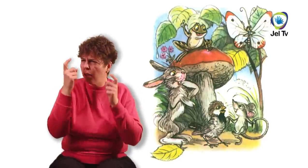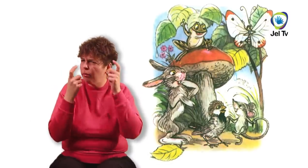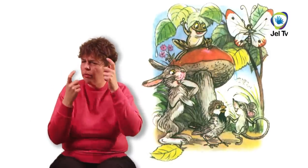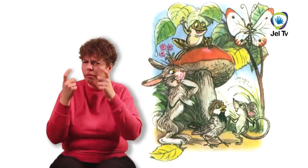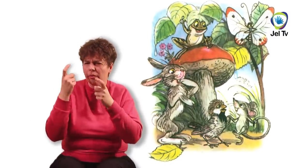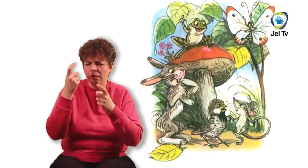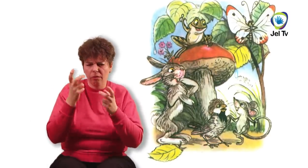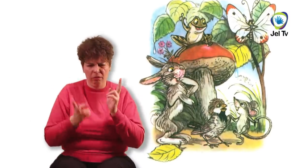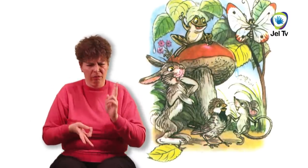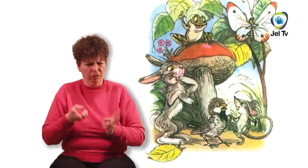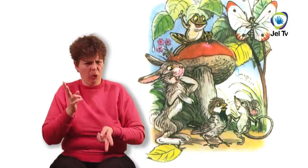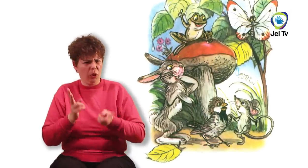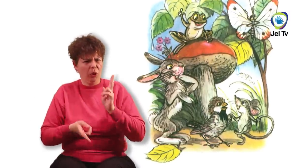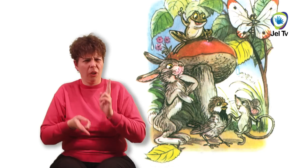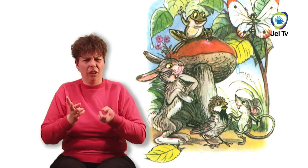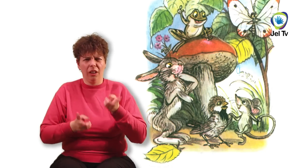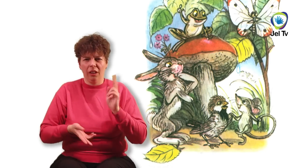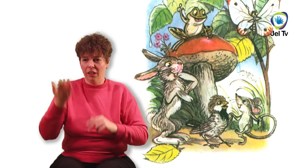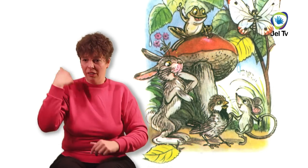A Hangya elgondolkodott, és azt mondta: - Hát ez hogyan történhetett?